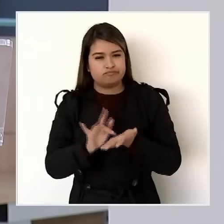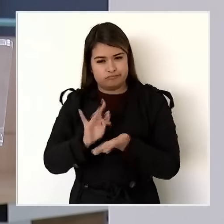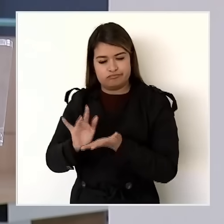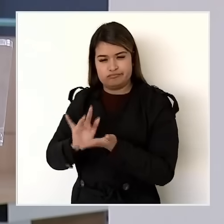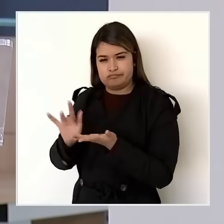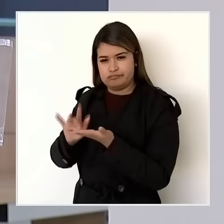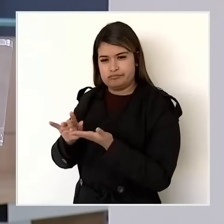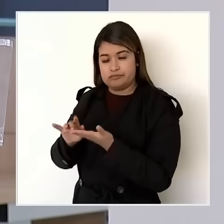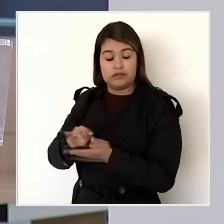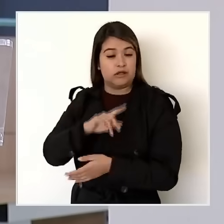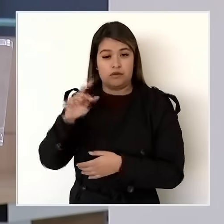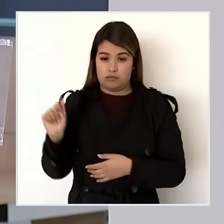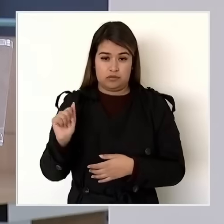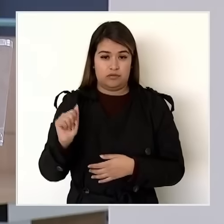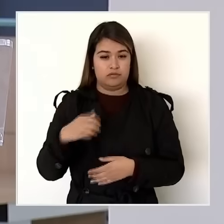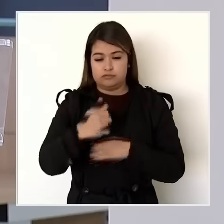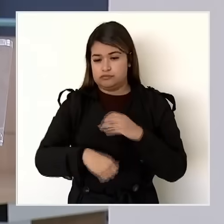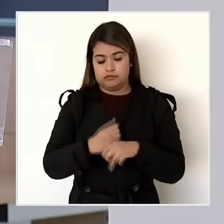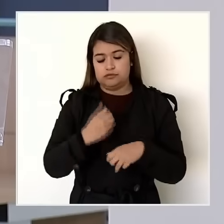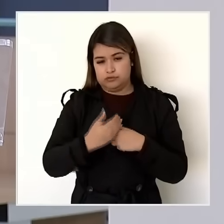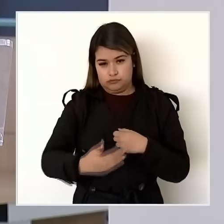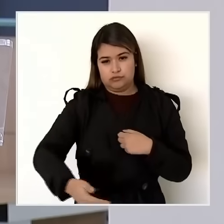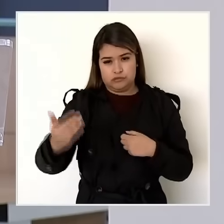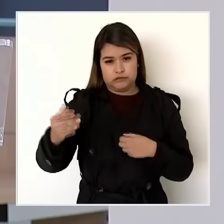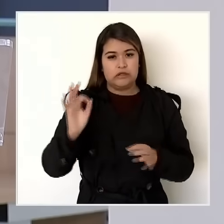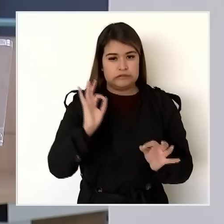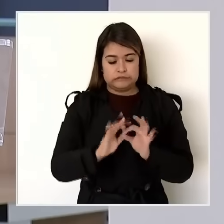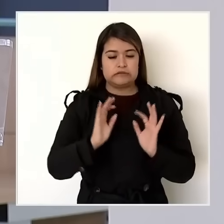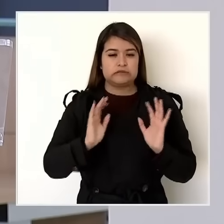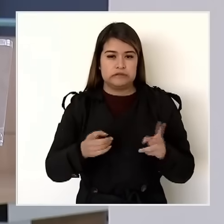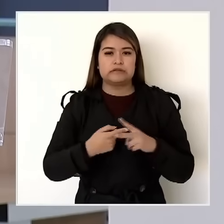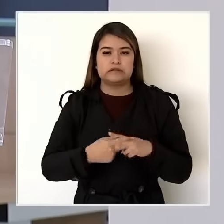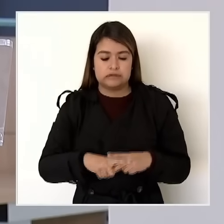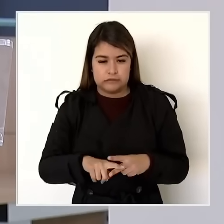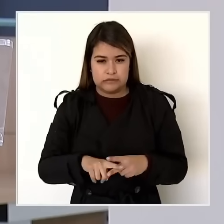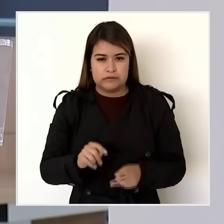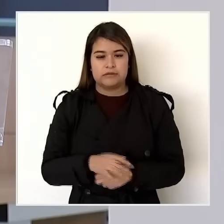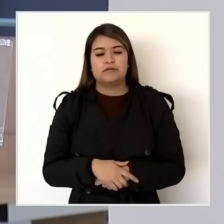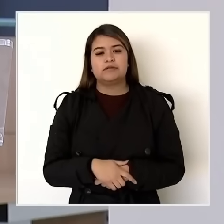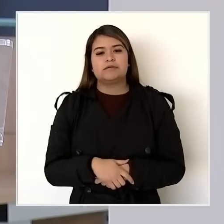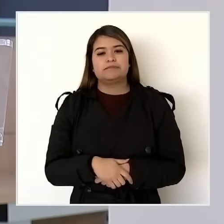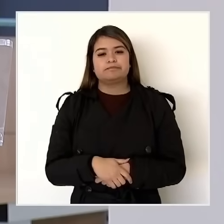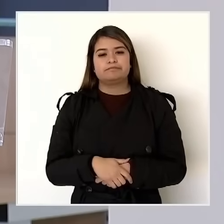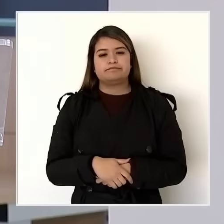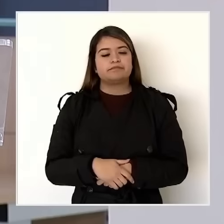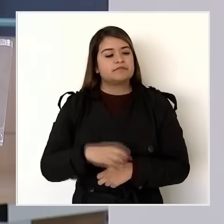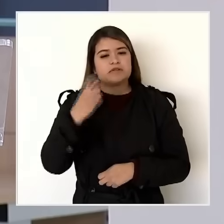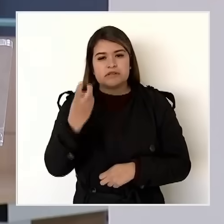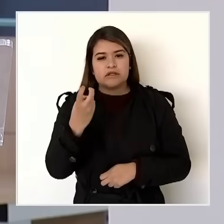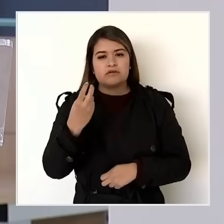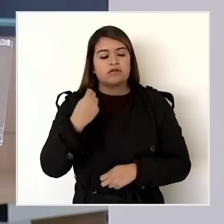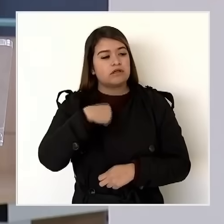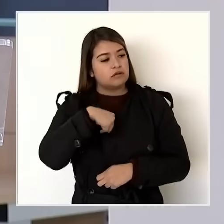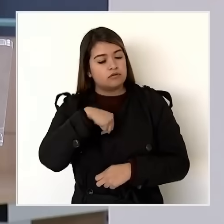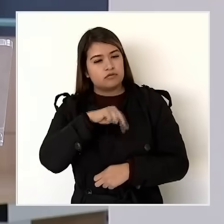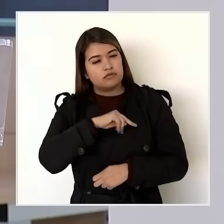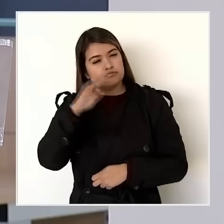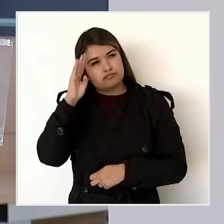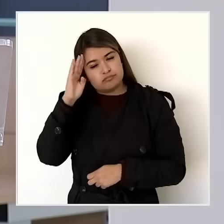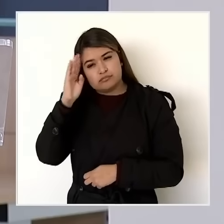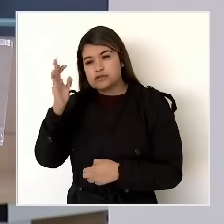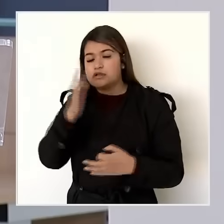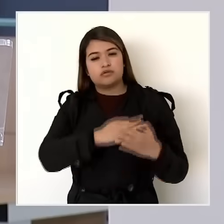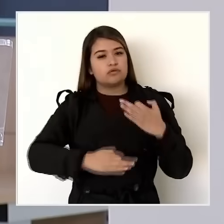una agencia por su importancia y la visión de que todos los trabajadores y trabajadoras de aduanas